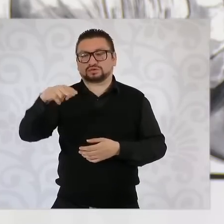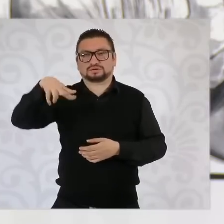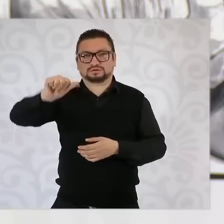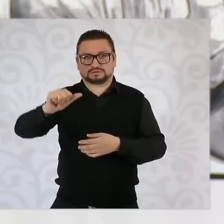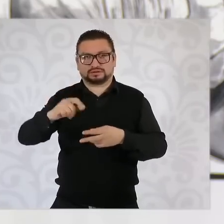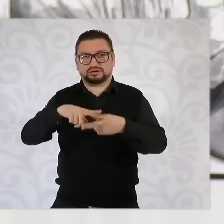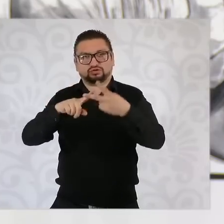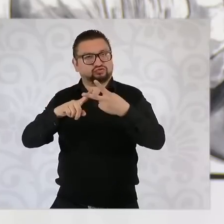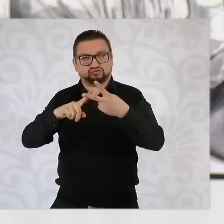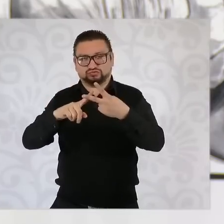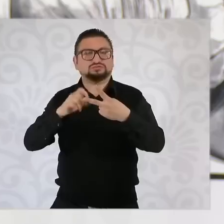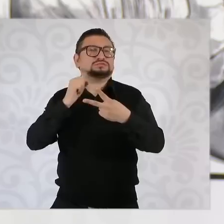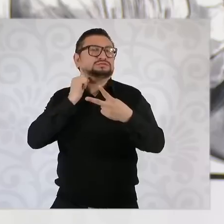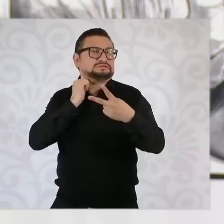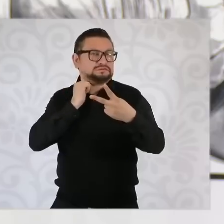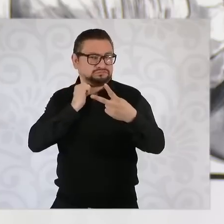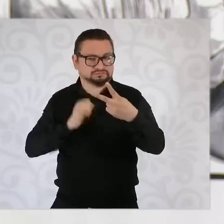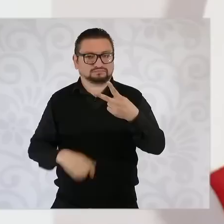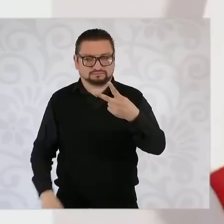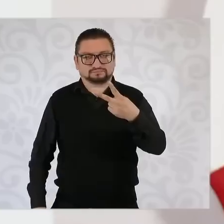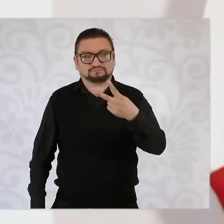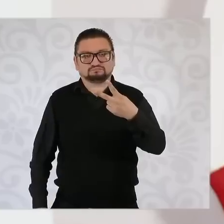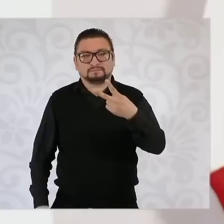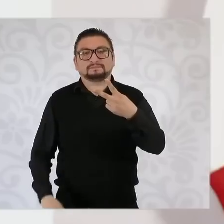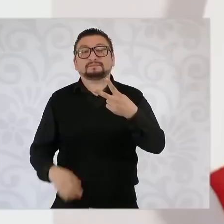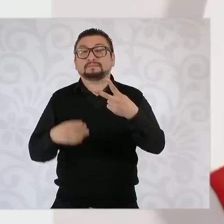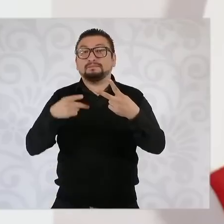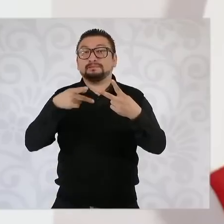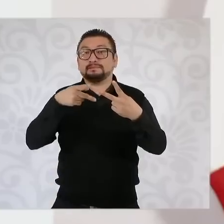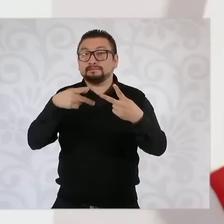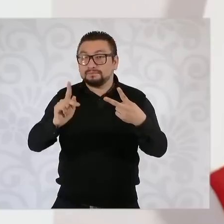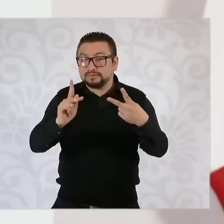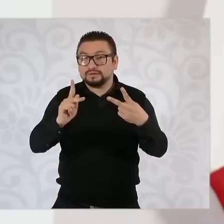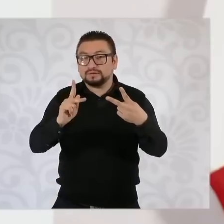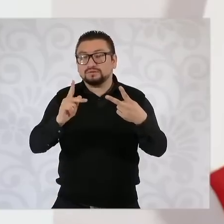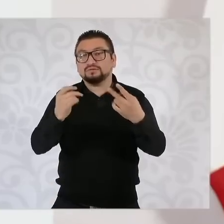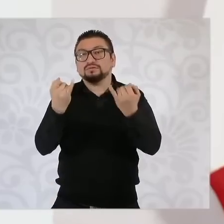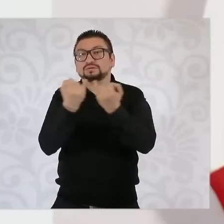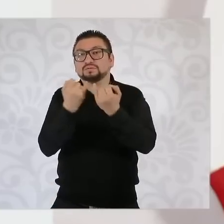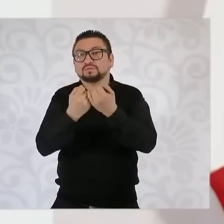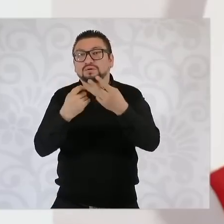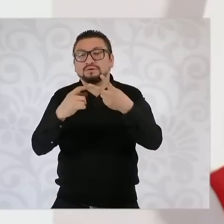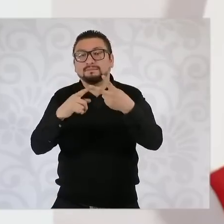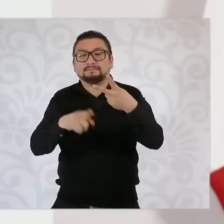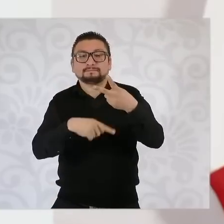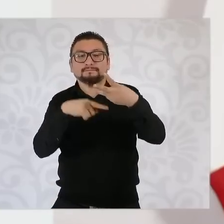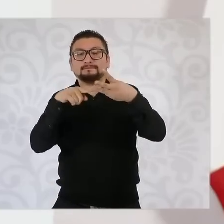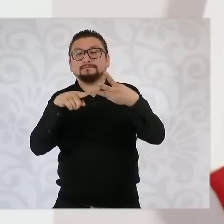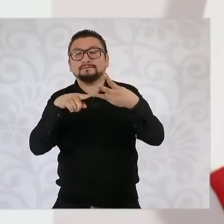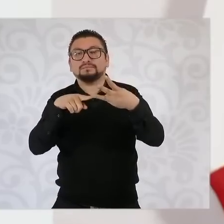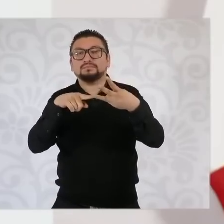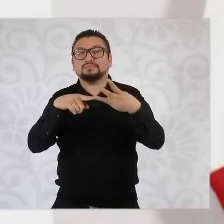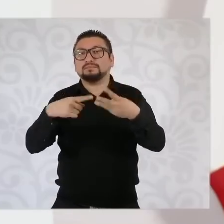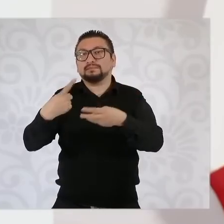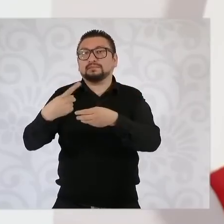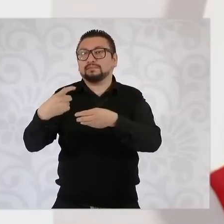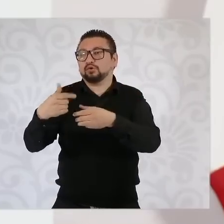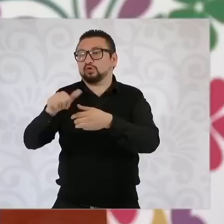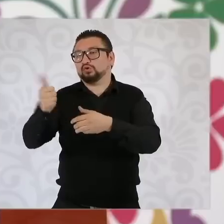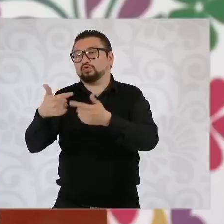dos de senadores pero también entró la primera senadora de la oposición que ganó en segundo